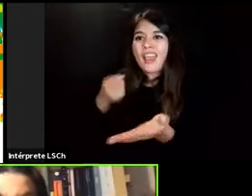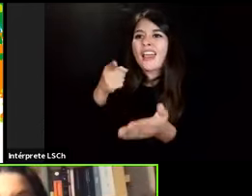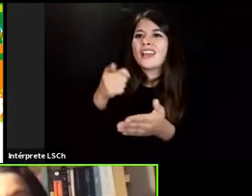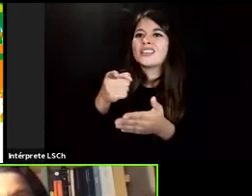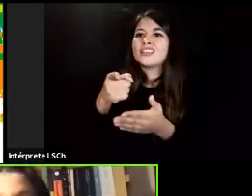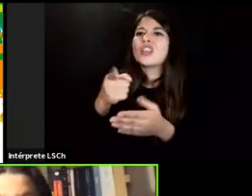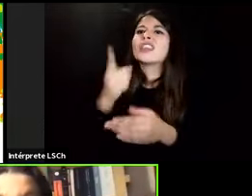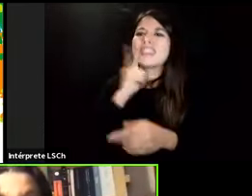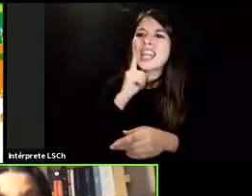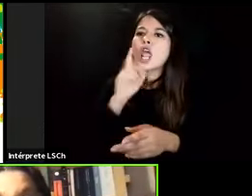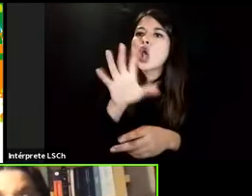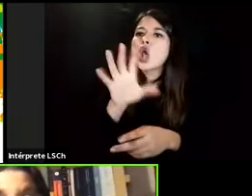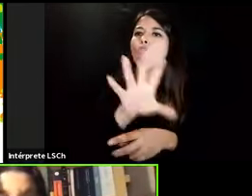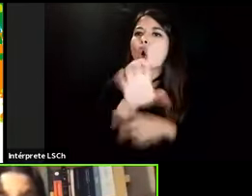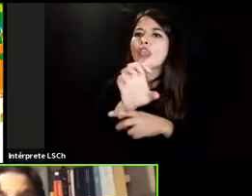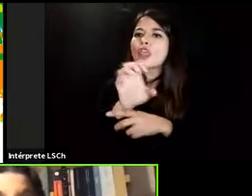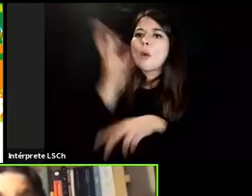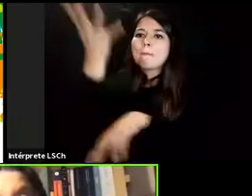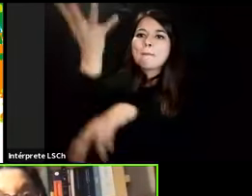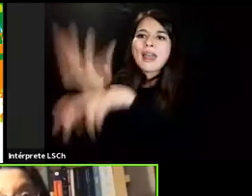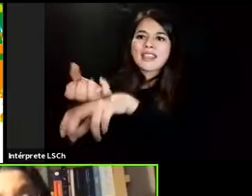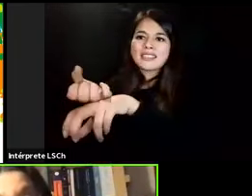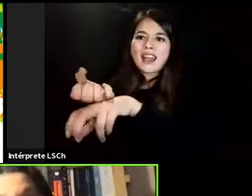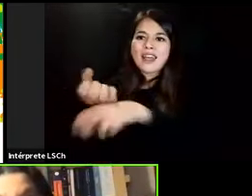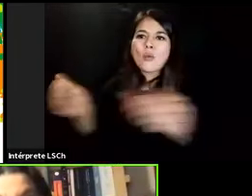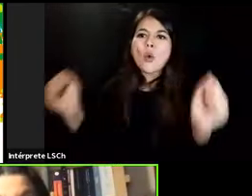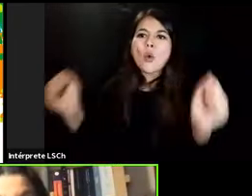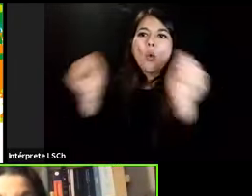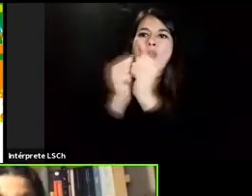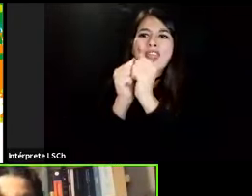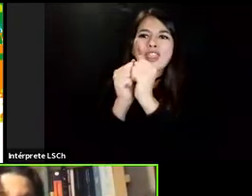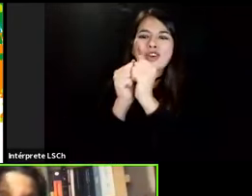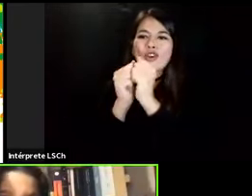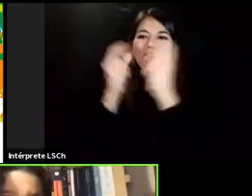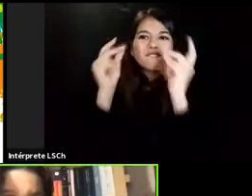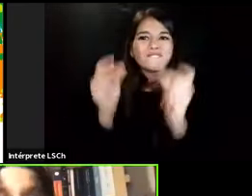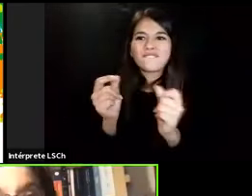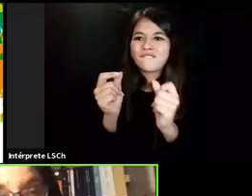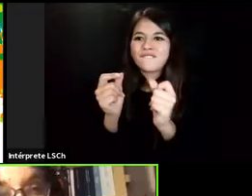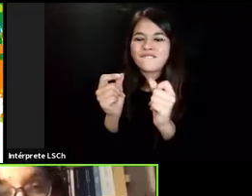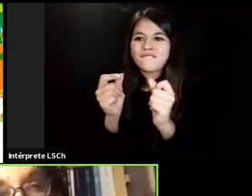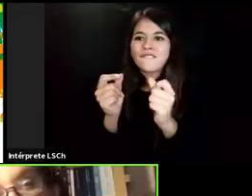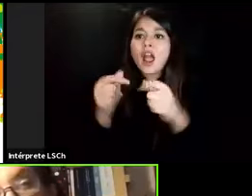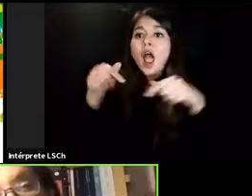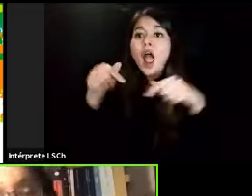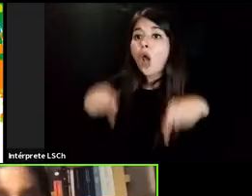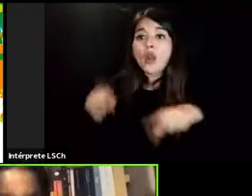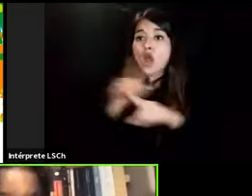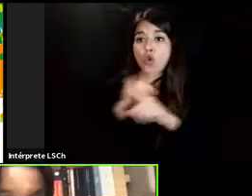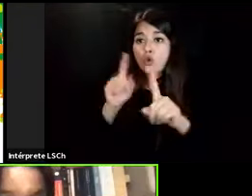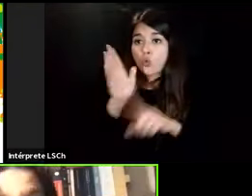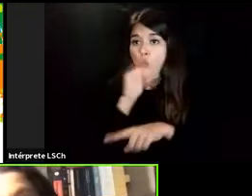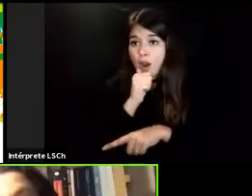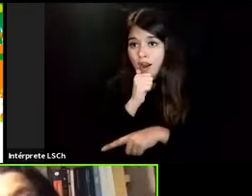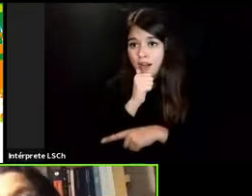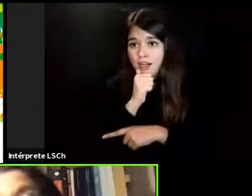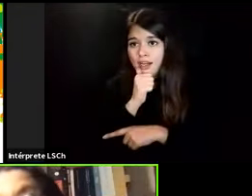formato audio libro como inmediatamente que es algo que todavía no pasa y si siempre llega primero el libro en papel